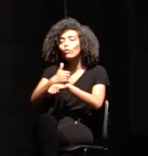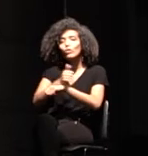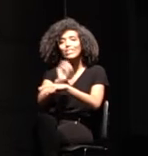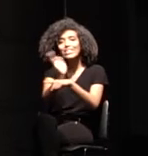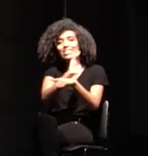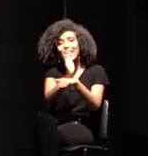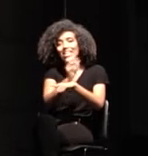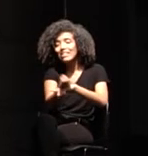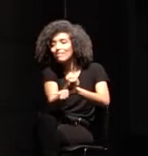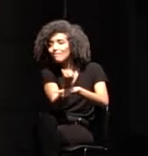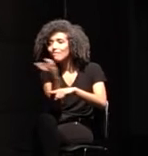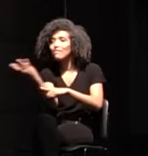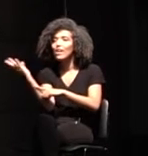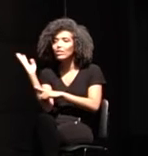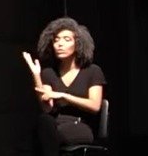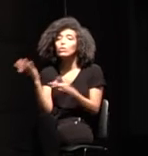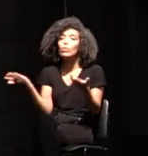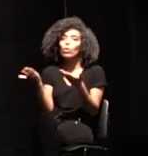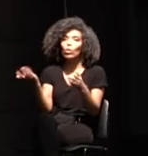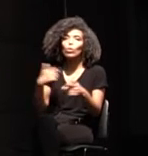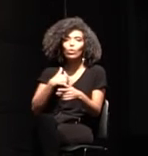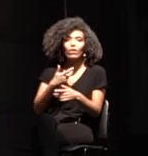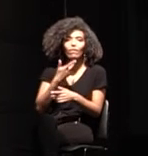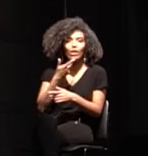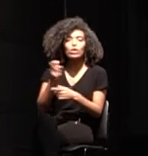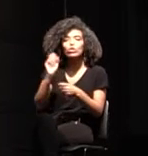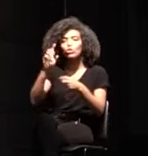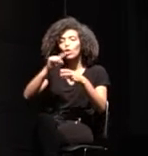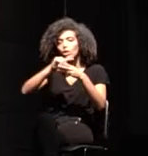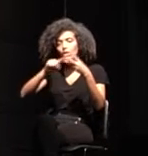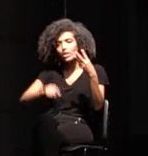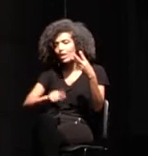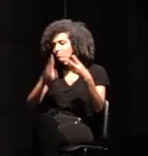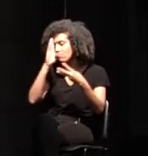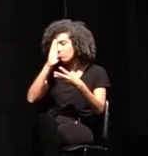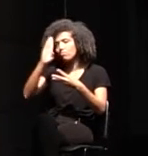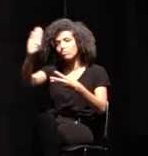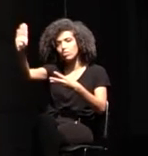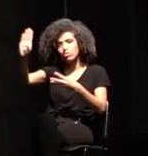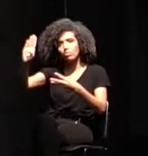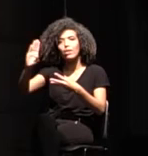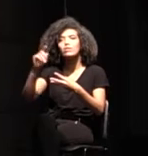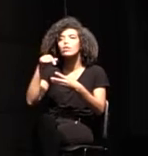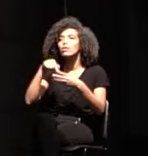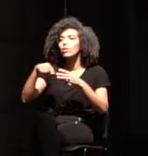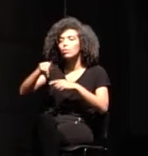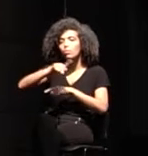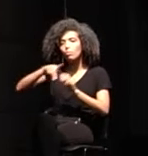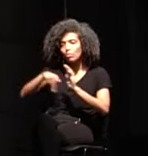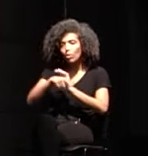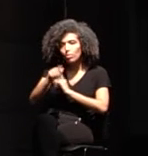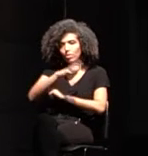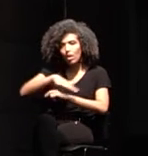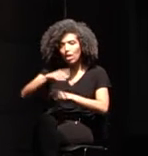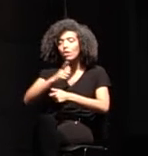Neste momento eu gostaria de citar apenas três mostras relevantes que contaram com o envolvimento dela.